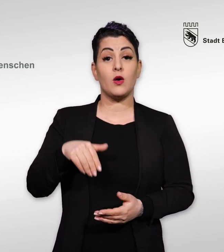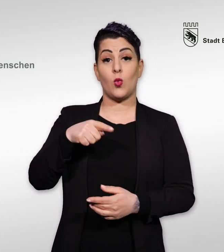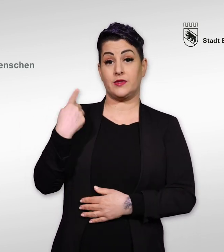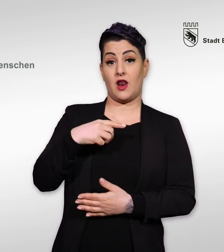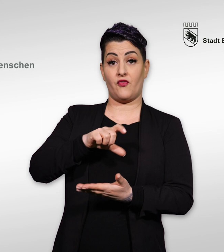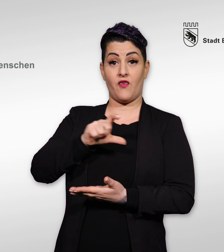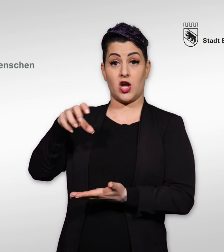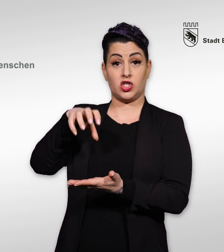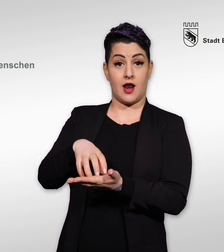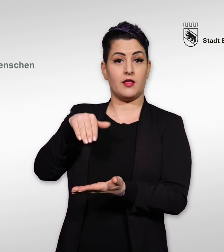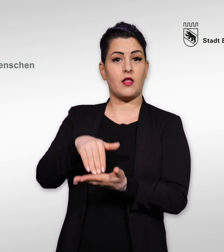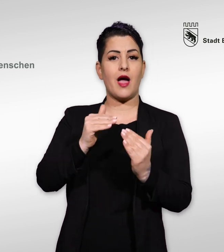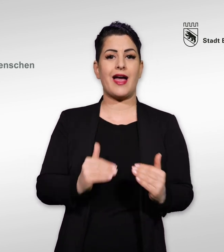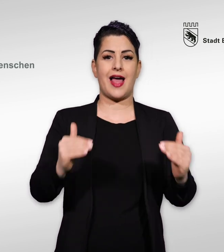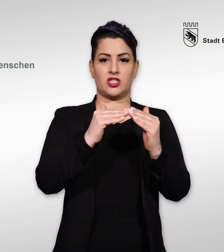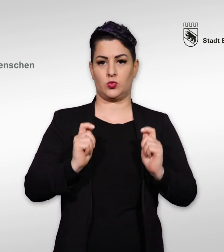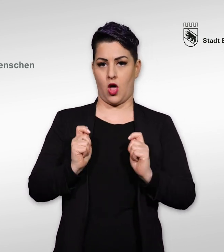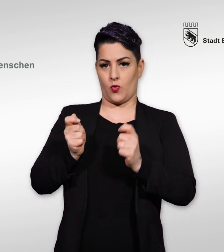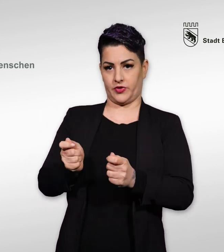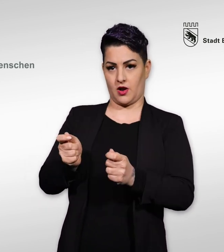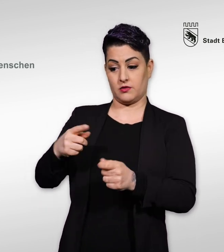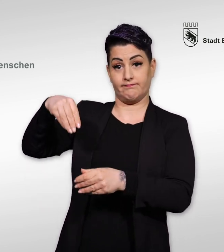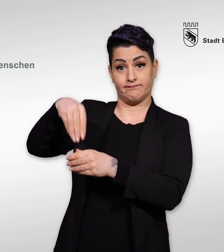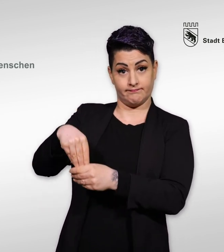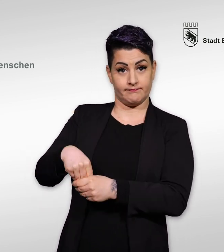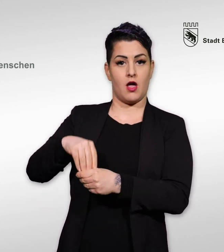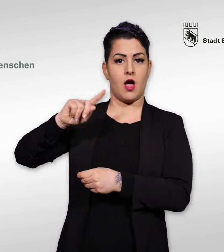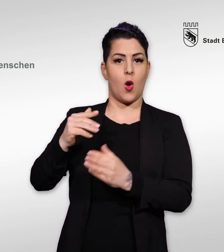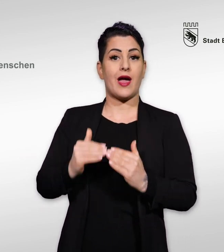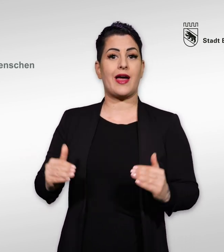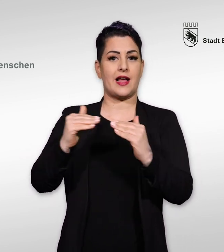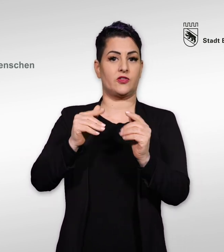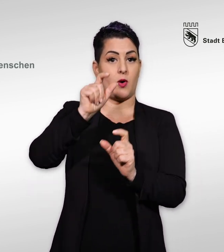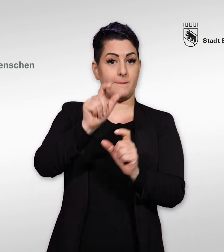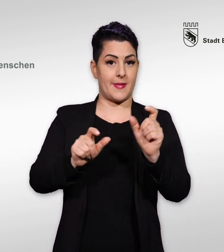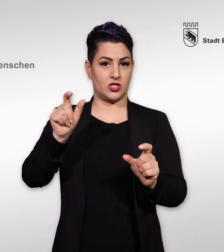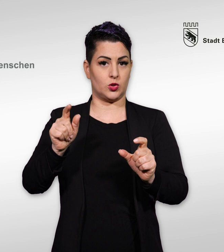Der Gleichstellungsauftrag unserer Fachstelle beinhaltet auch die Gleichstellung von Menschen,